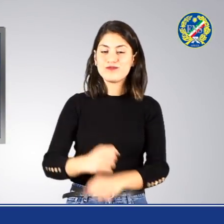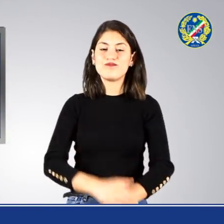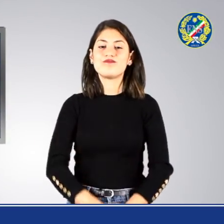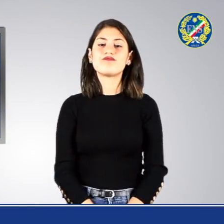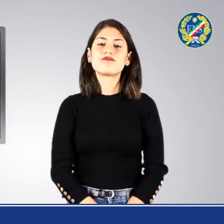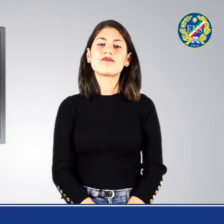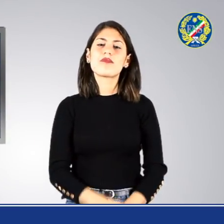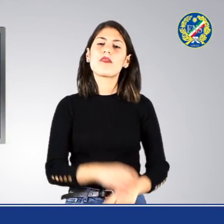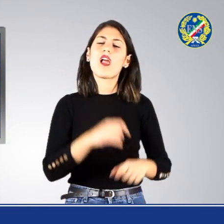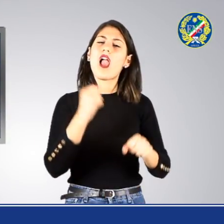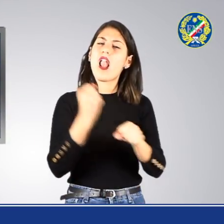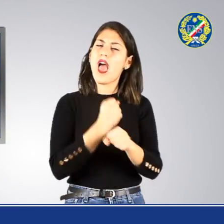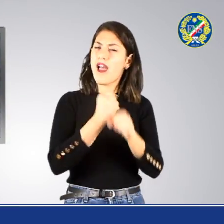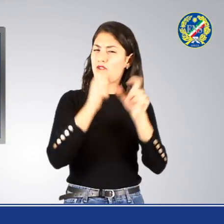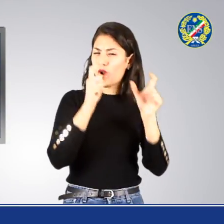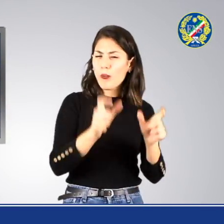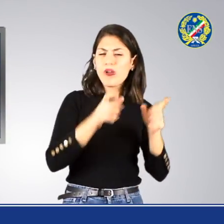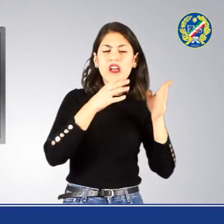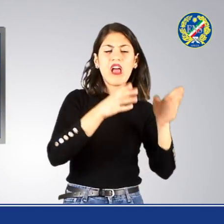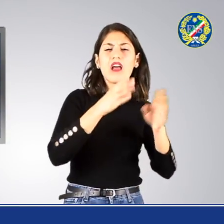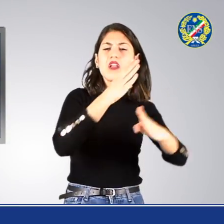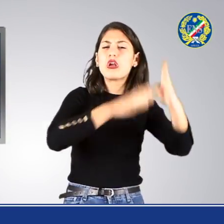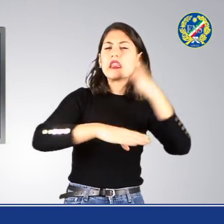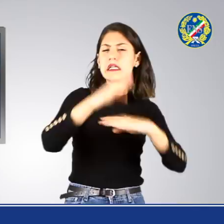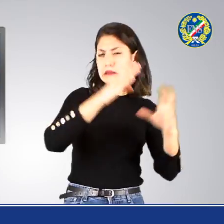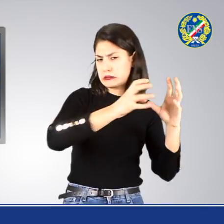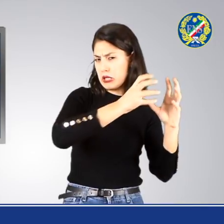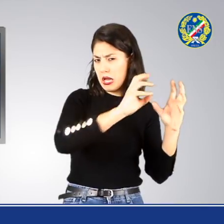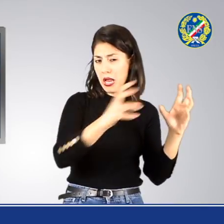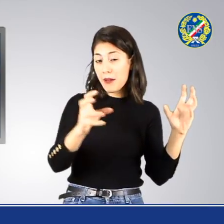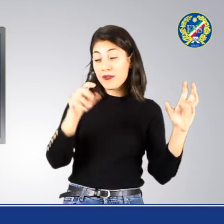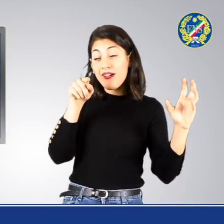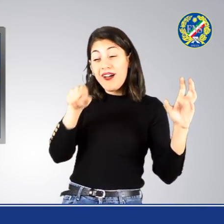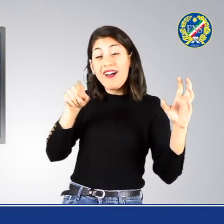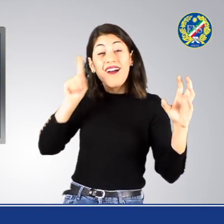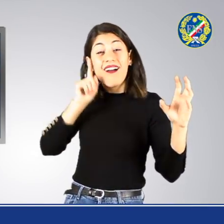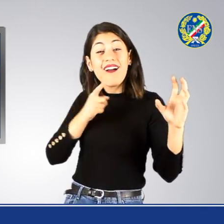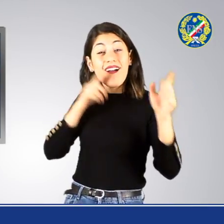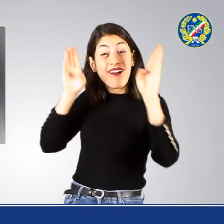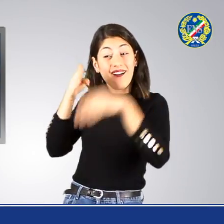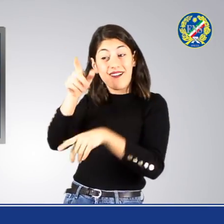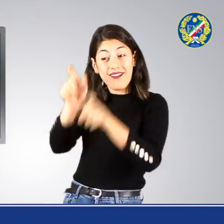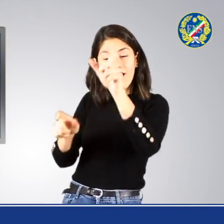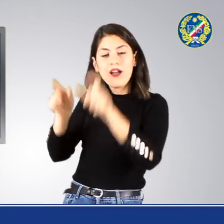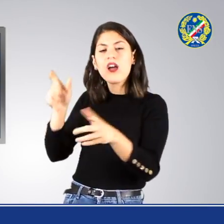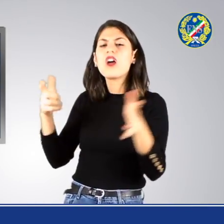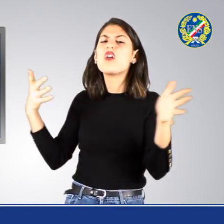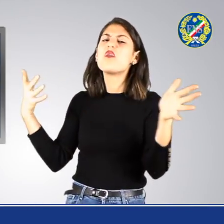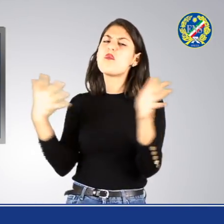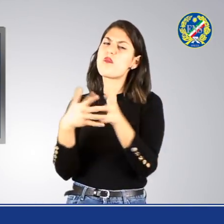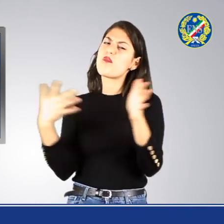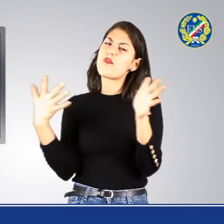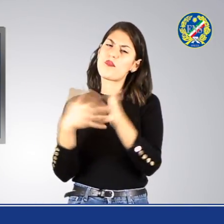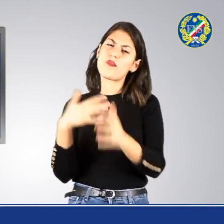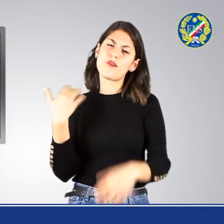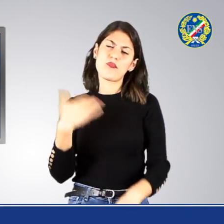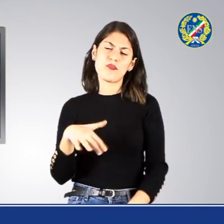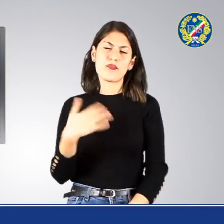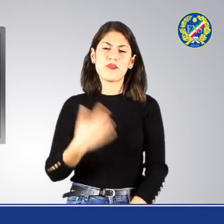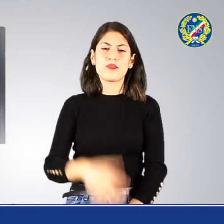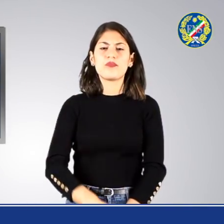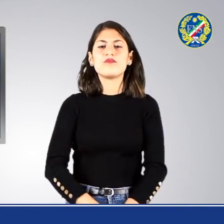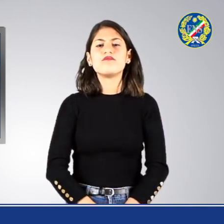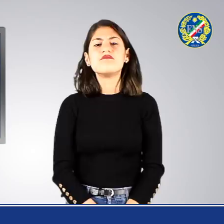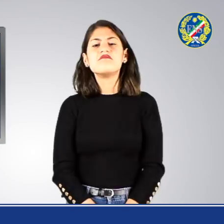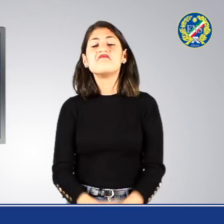La categoria delle persone sorde è tra le più penalizzate nell’ambito delle disabilità: non solo cercare un lavoro soddisfacente,